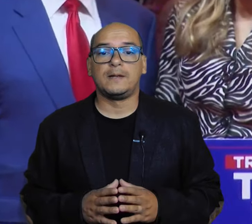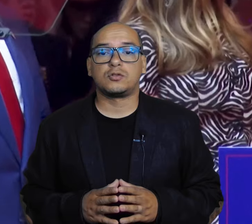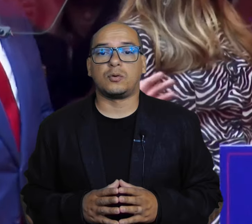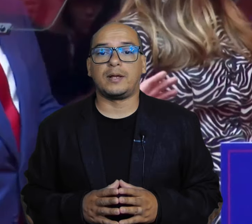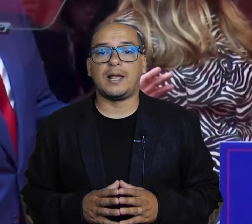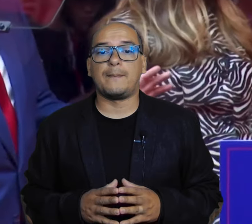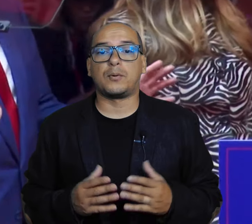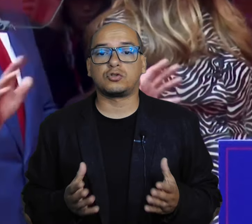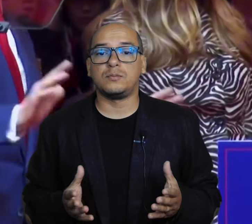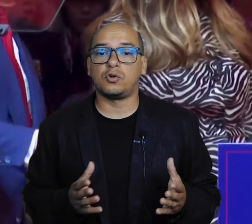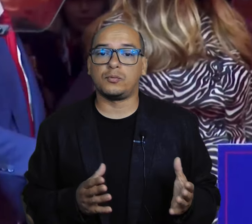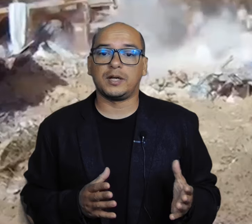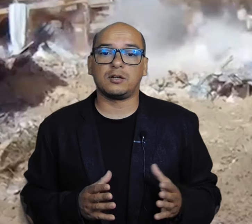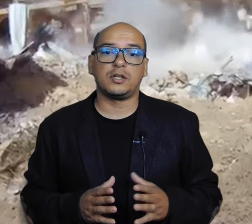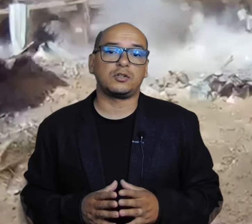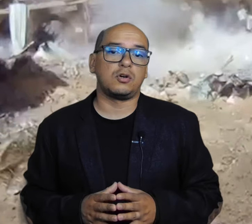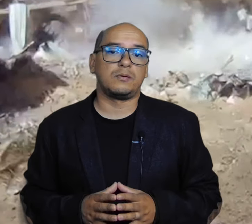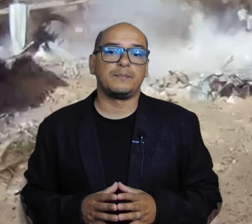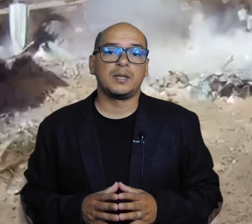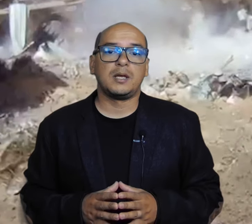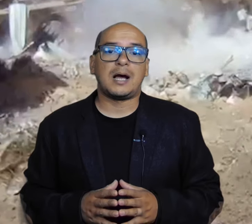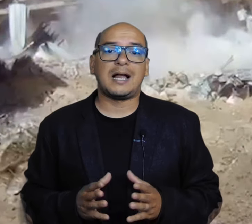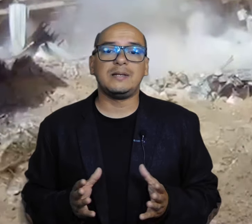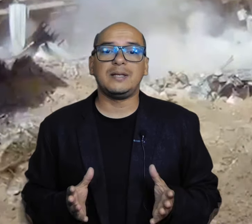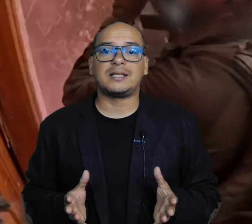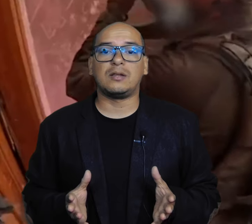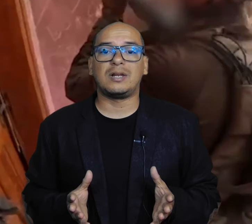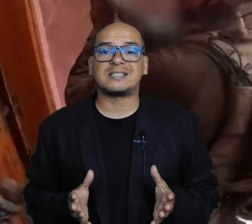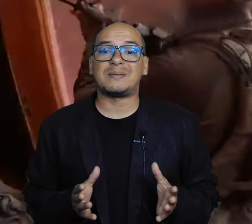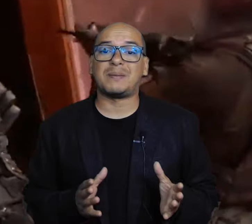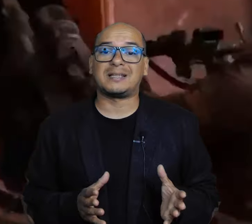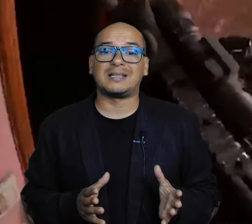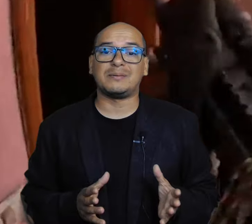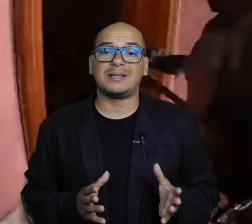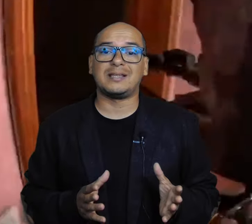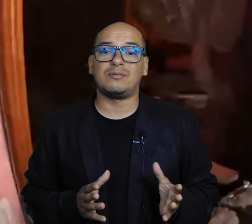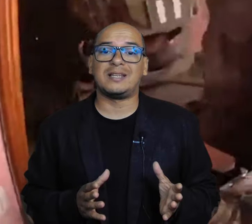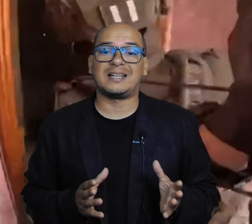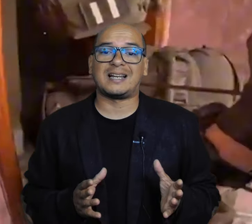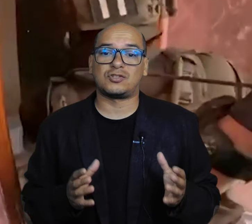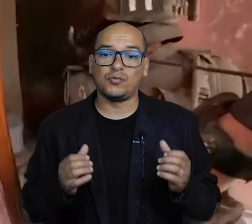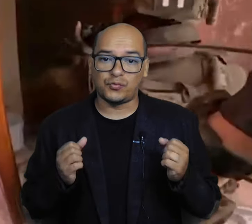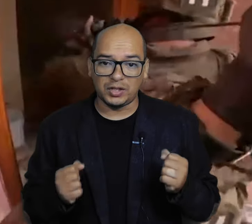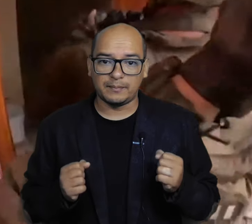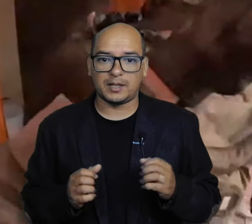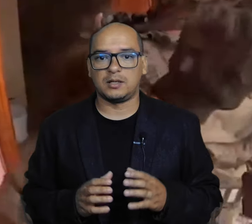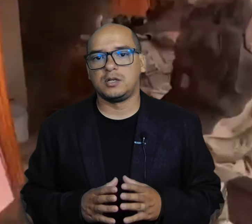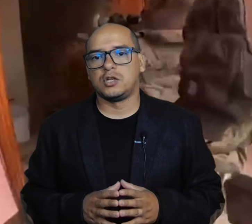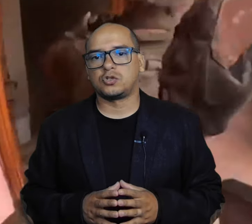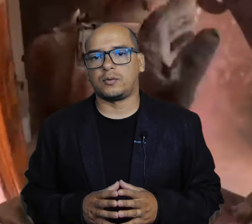sobre el próximo gobierno de Trump ha limitado las expectativas de una declaración firme sobre